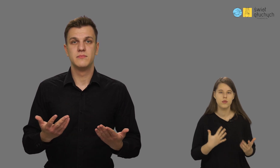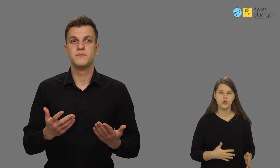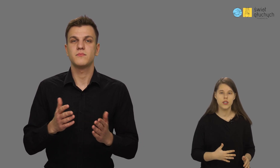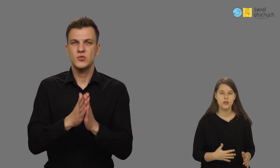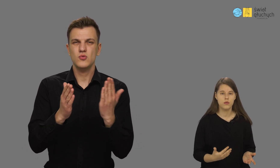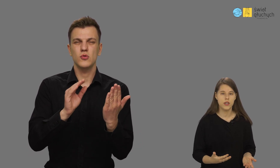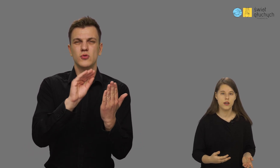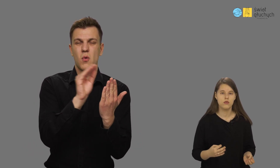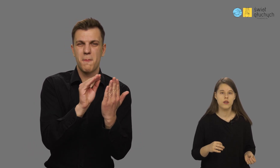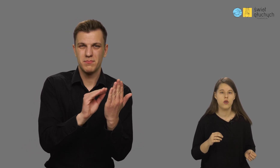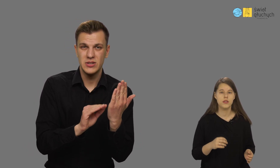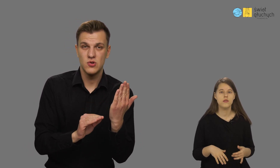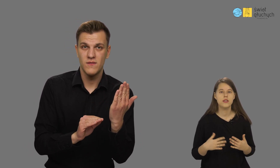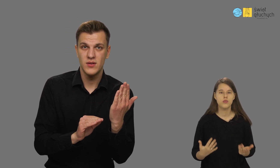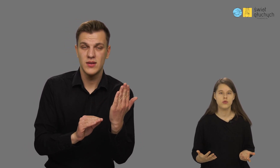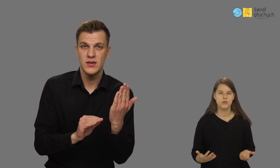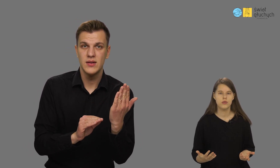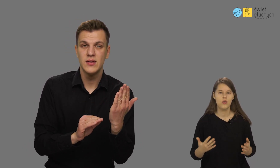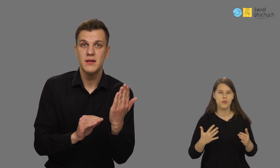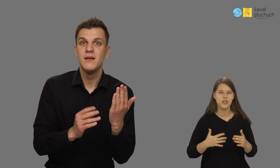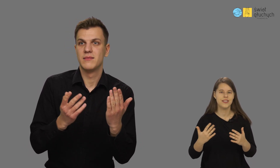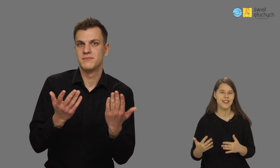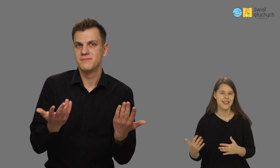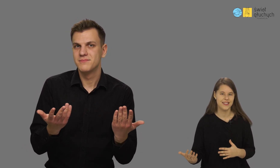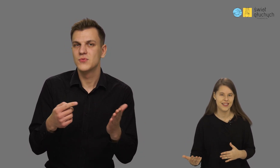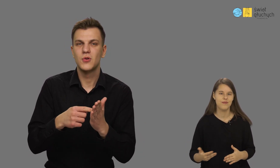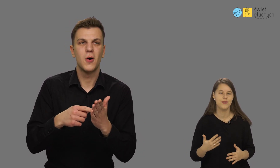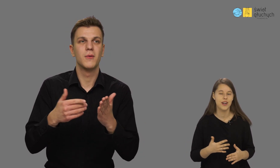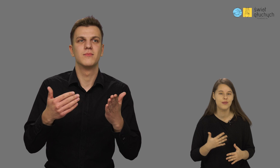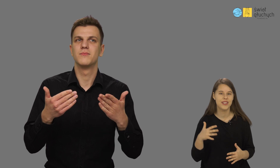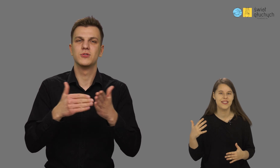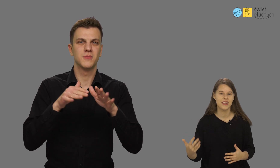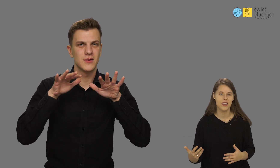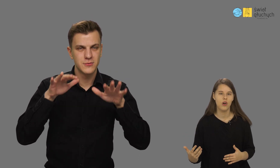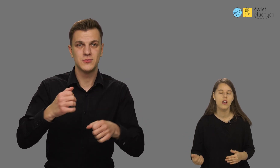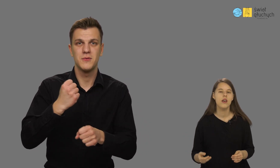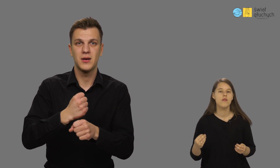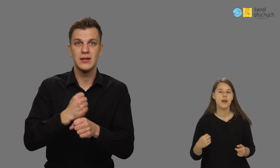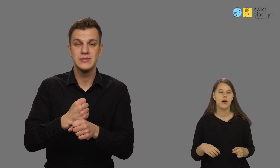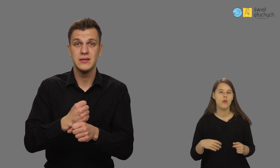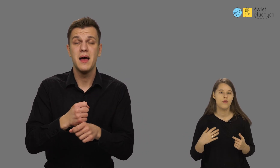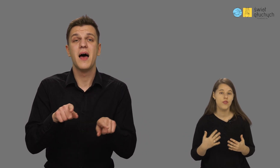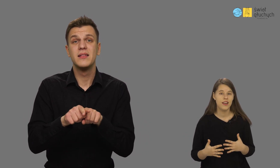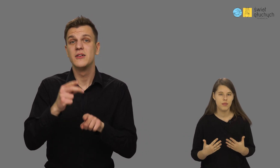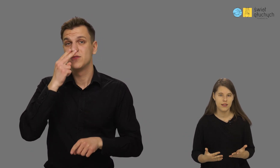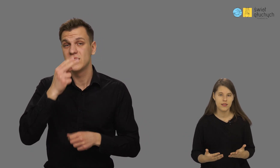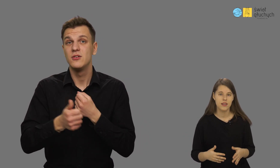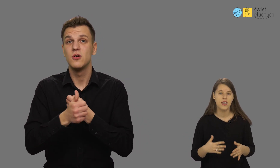Wypuszczenie słownika, który w opisowy sposób opisze znaki języka wizualno-przestrzennego wymagało wiele pracy